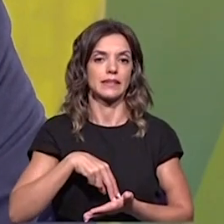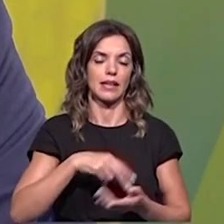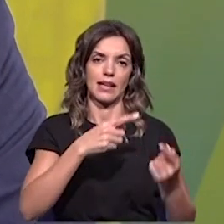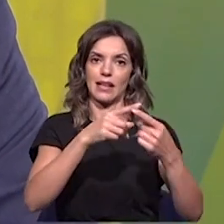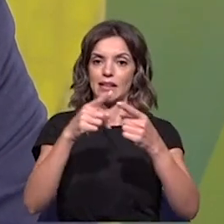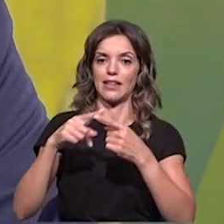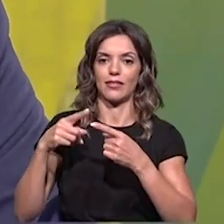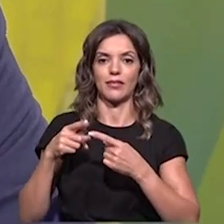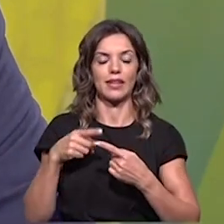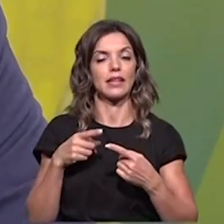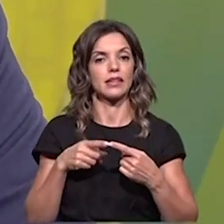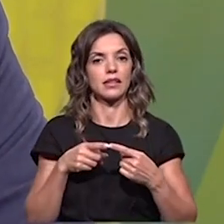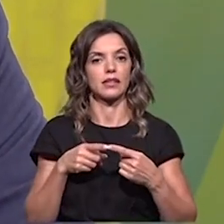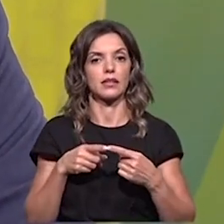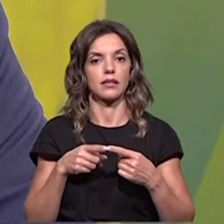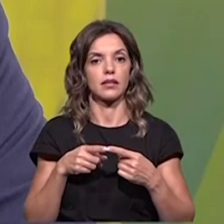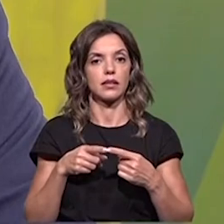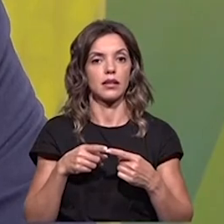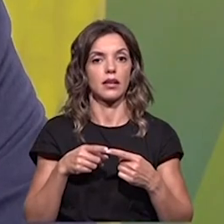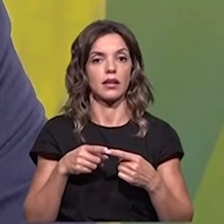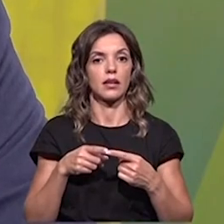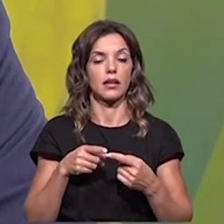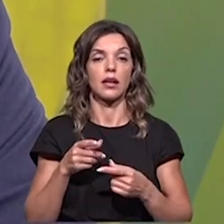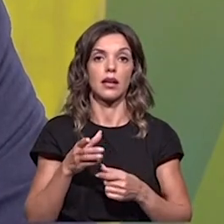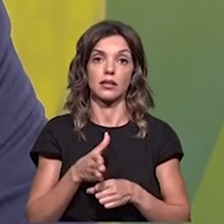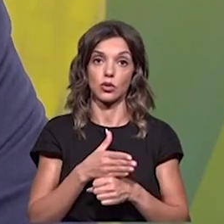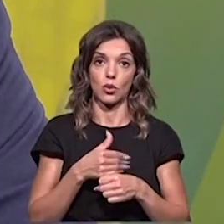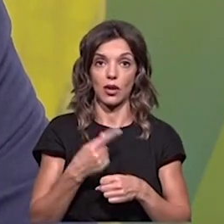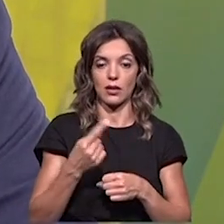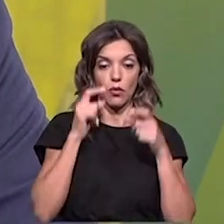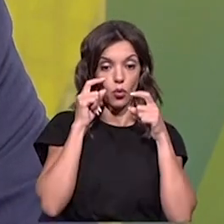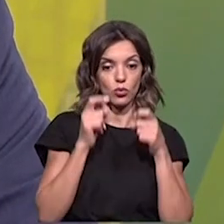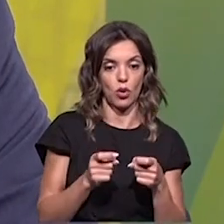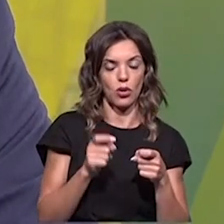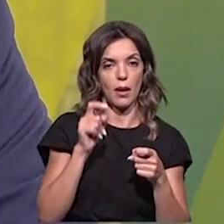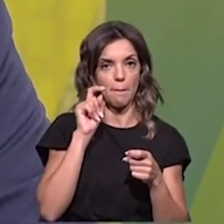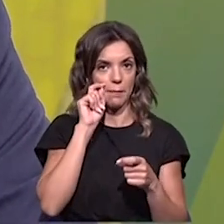e deve ser o agente de controlo, de prevenção, de garantia,